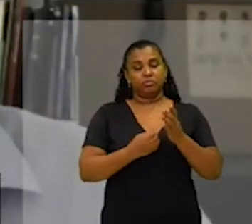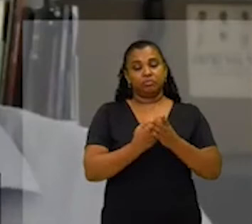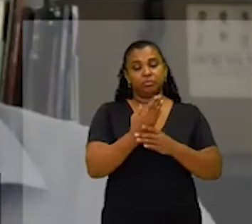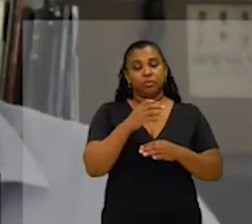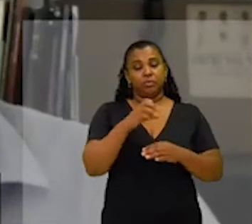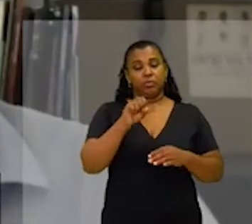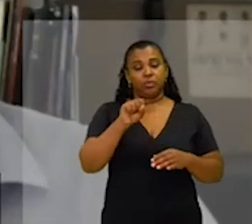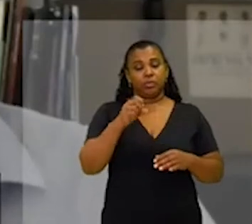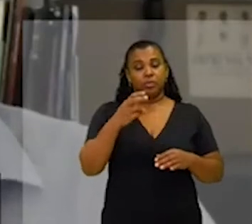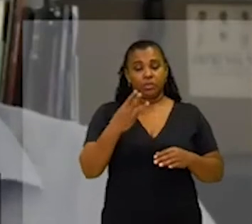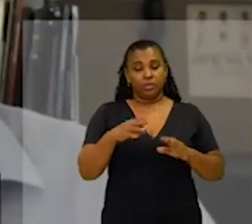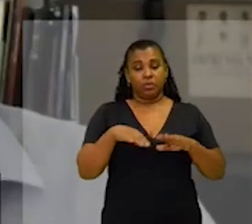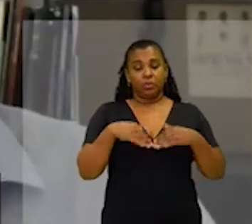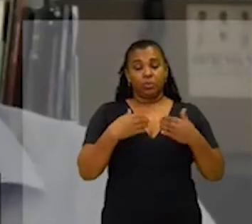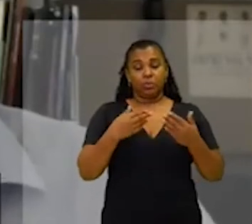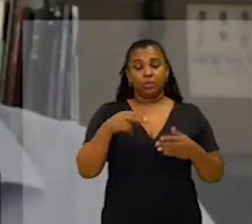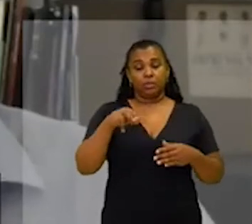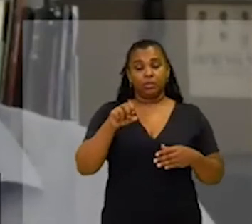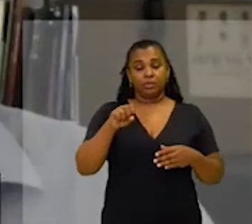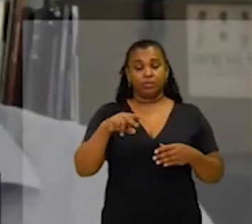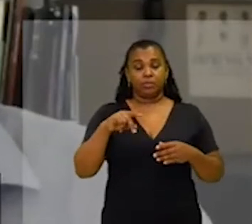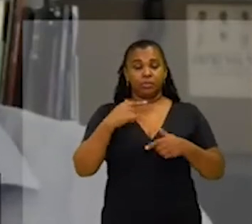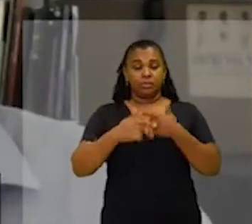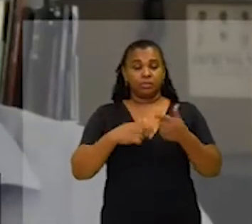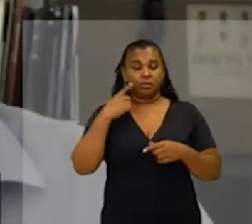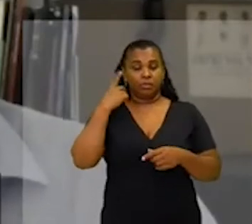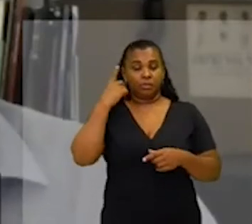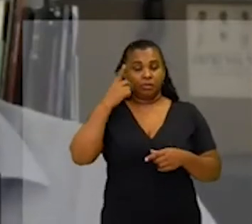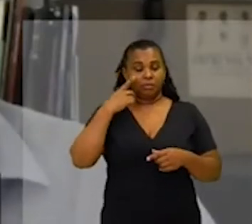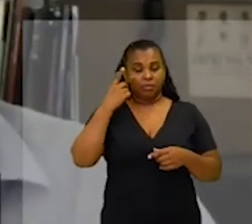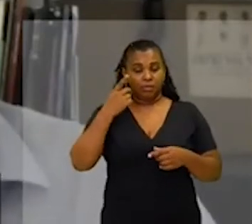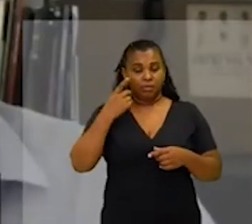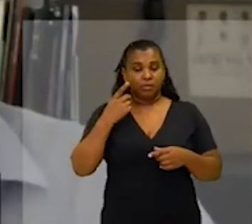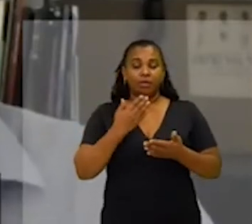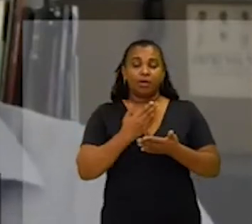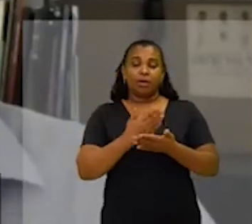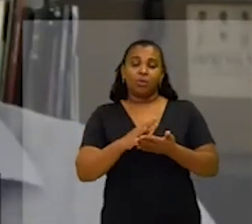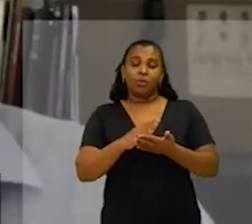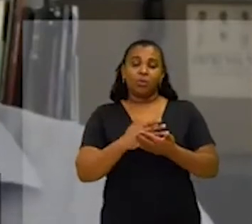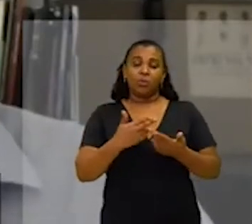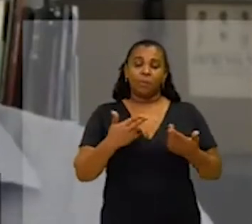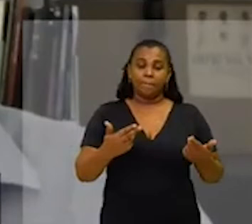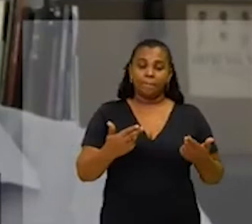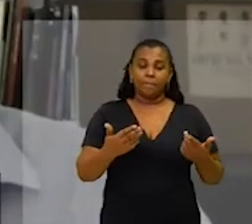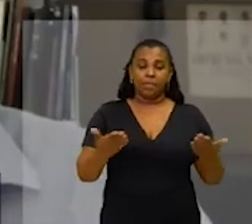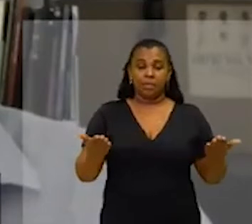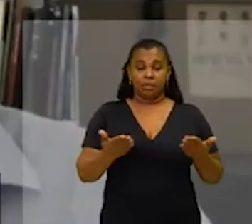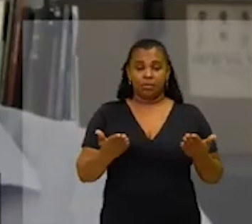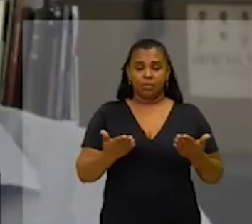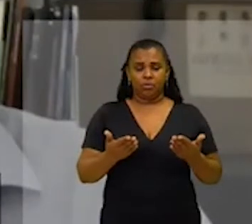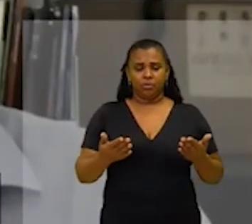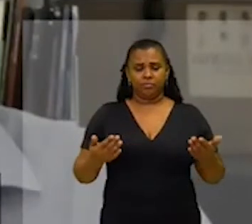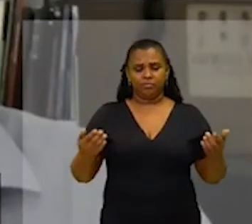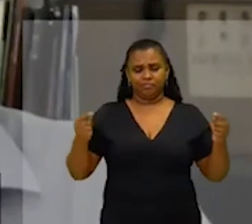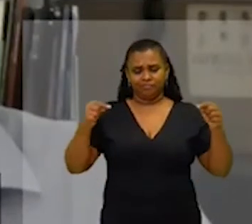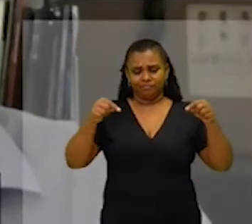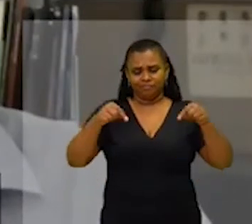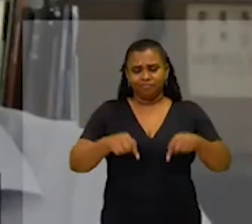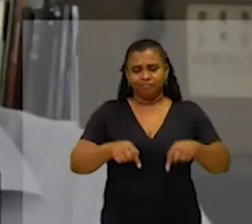né E algumas dessas medidas somente é agora né Muito recentemente Aqui nós temos acompanhado